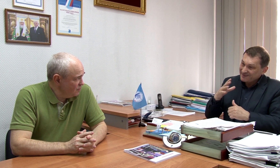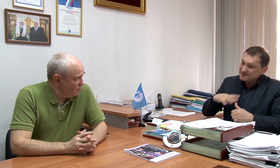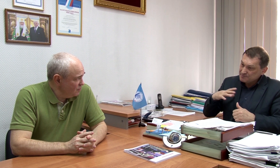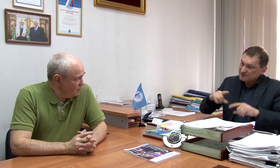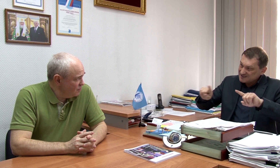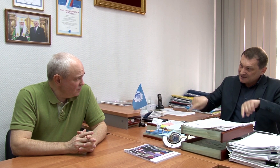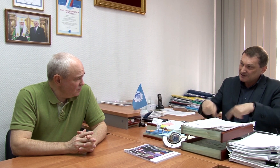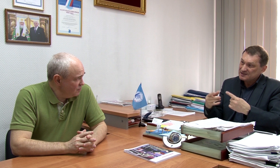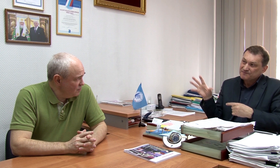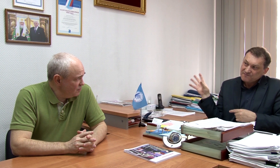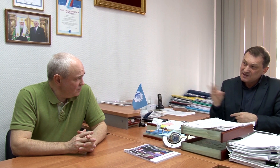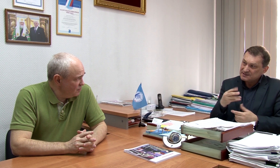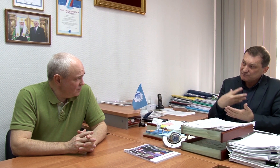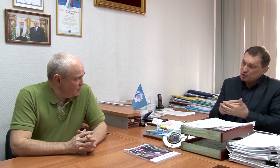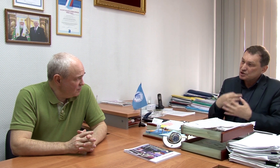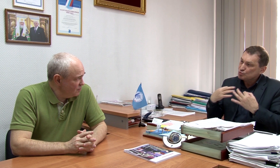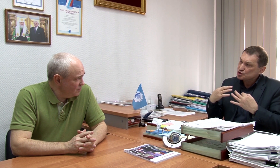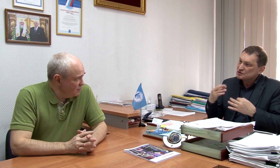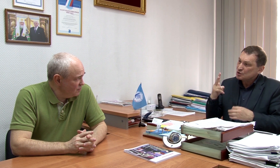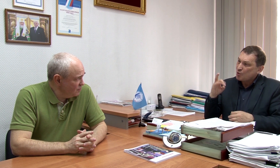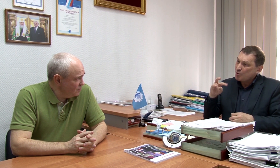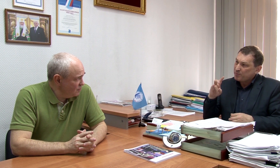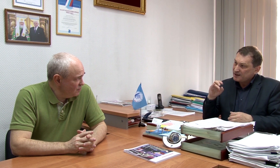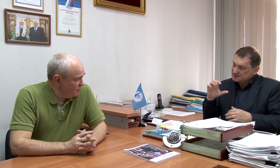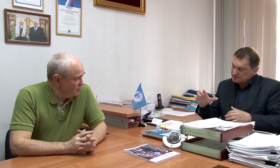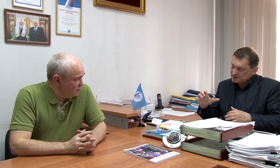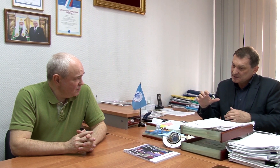Мы надеемся восстановить весь свой имущественный комплекс.